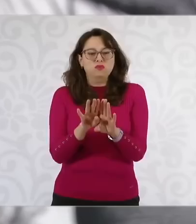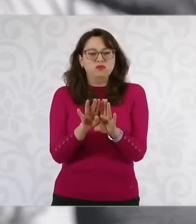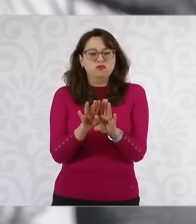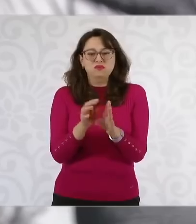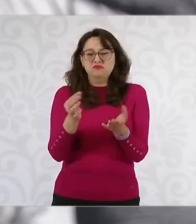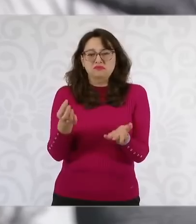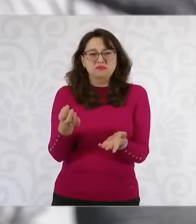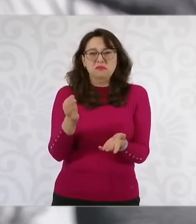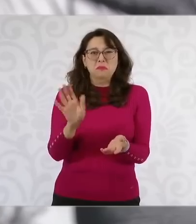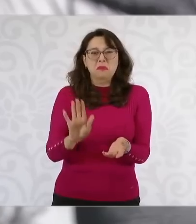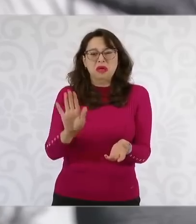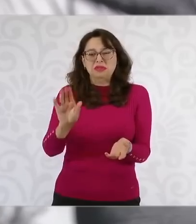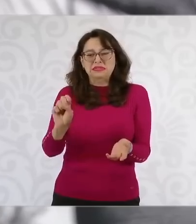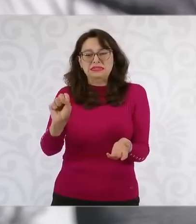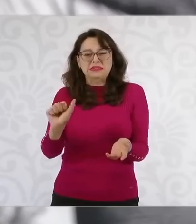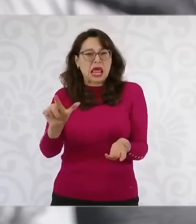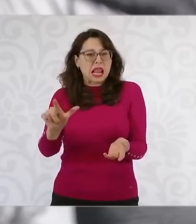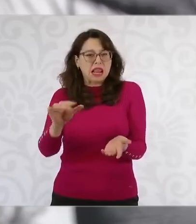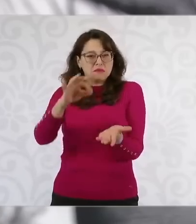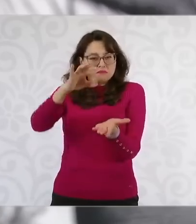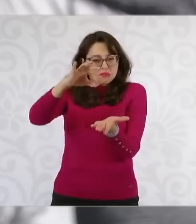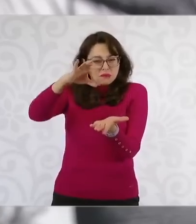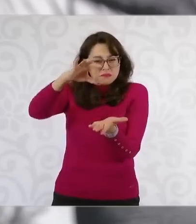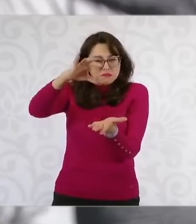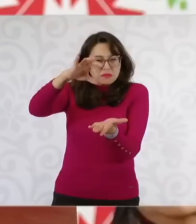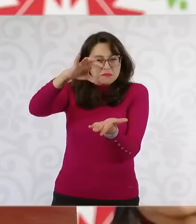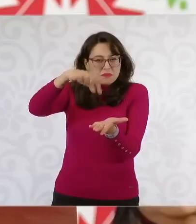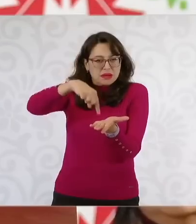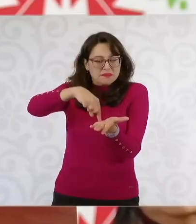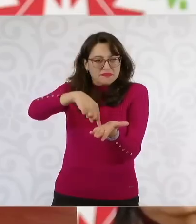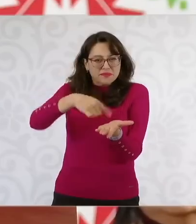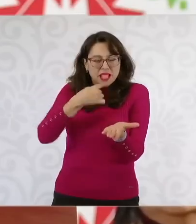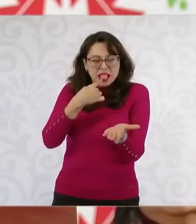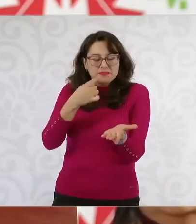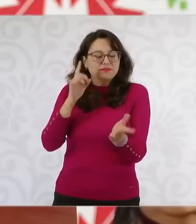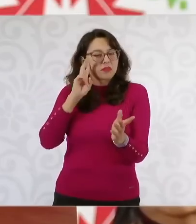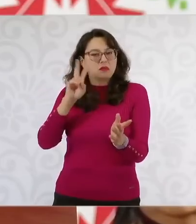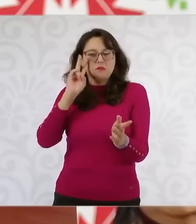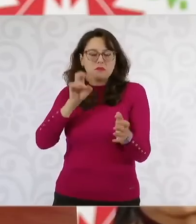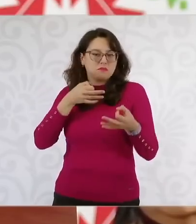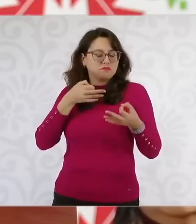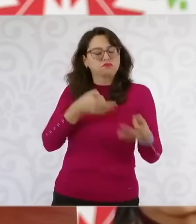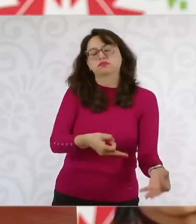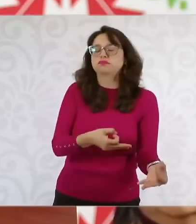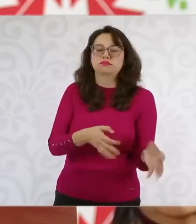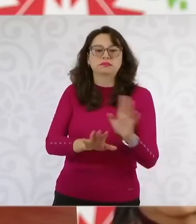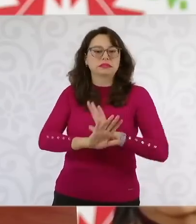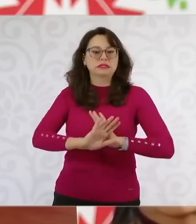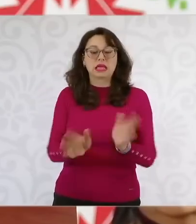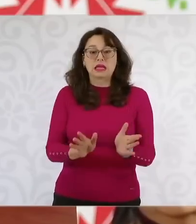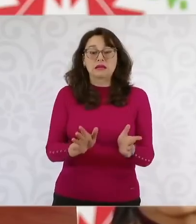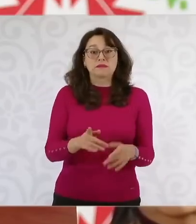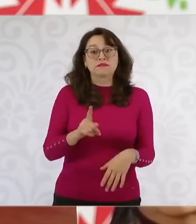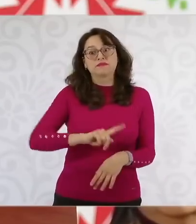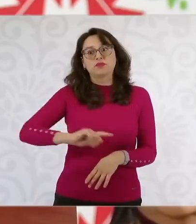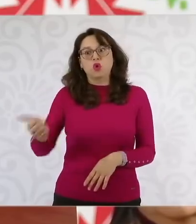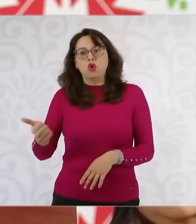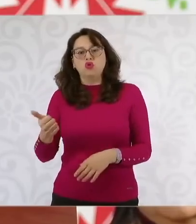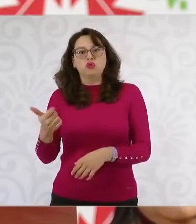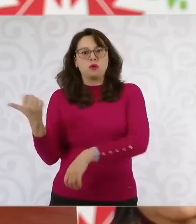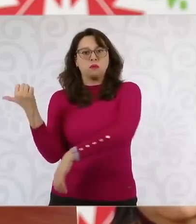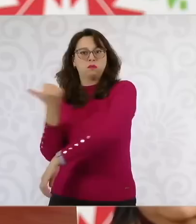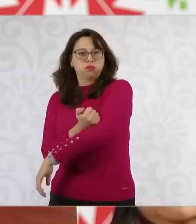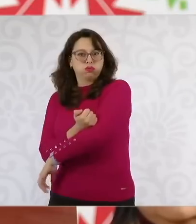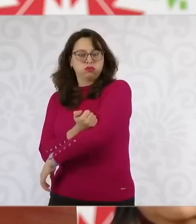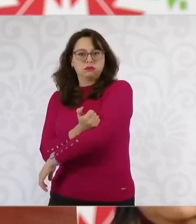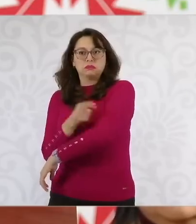granitos de sal el fentanilo es 50 veces más potente que la morfina tanto la toxicidad como